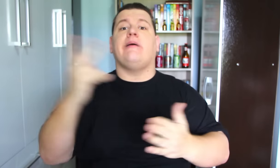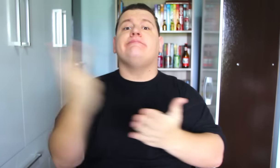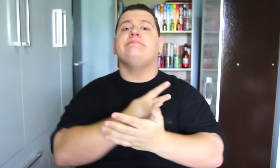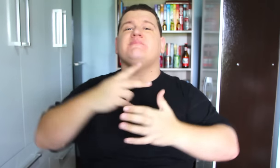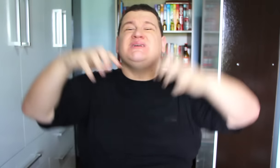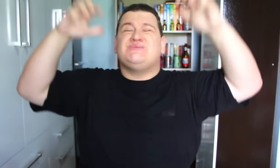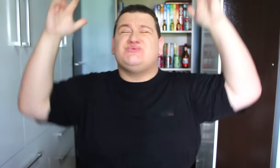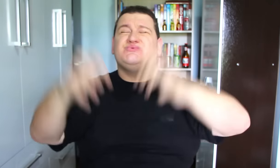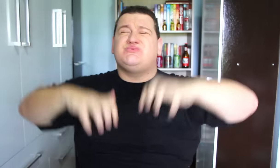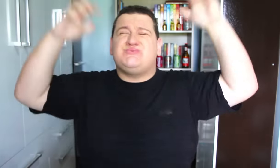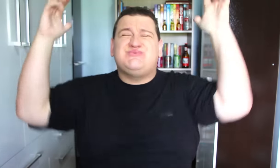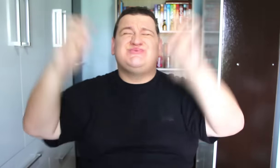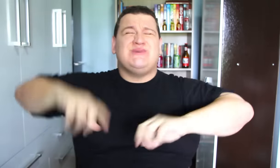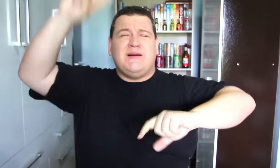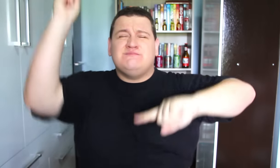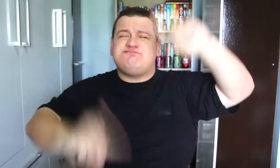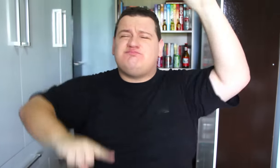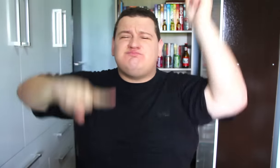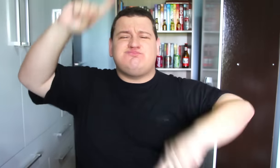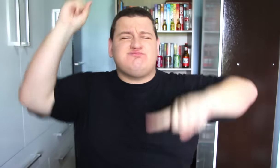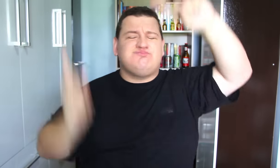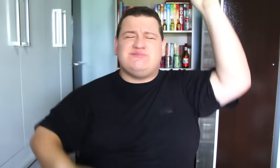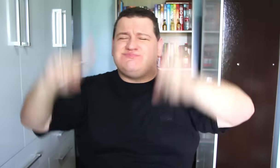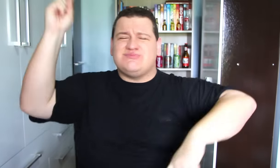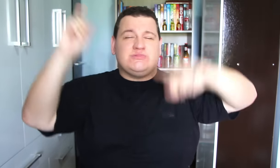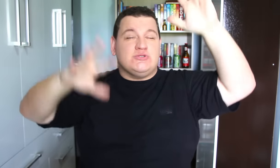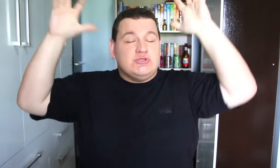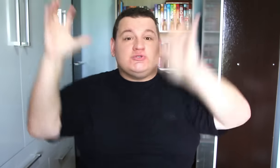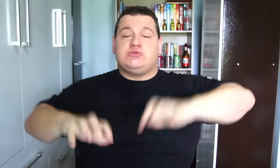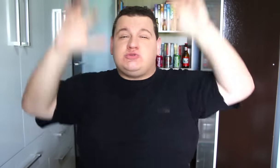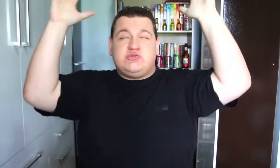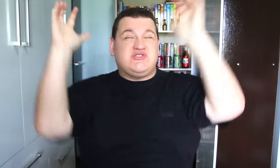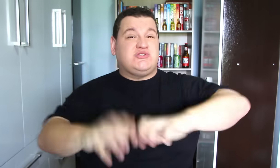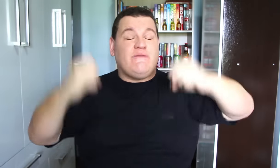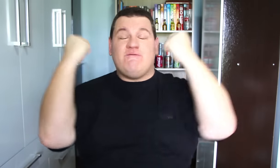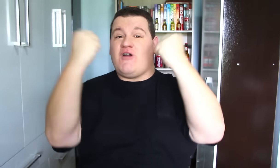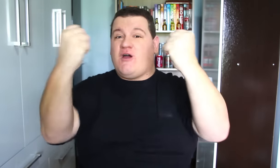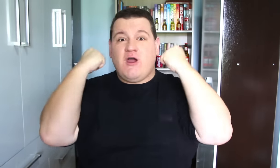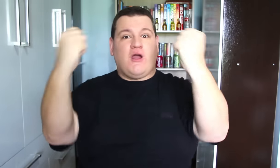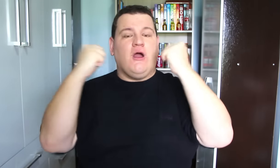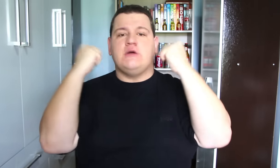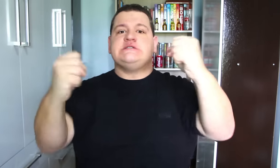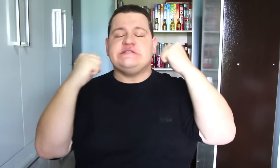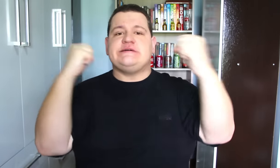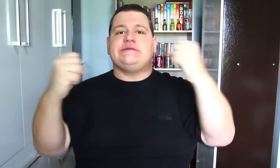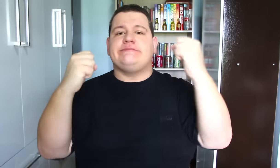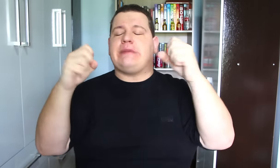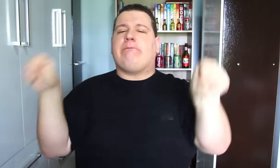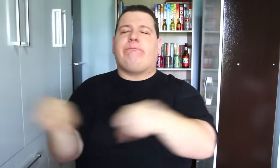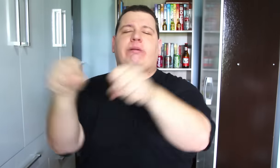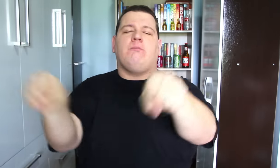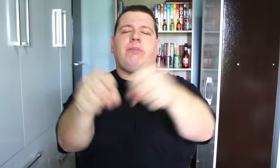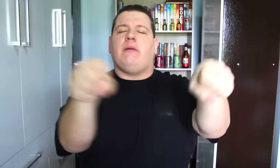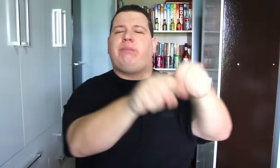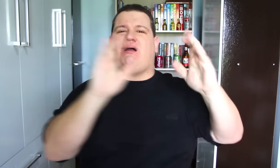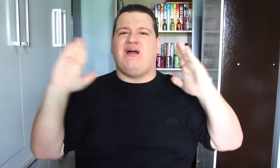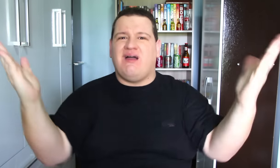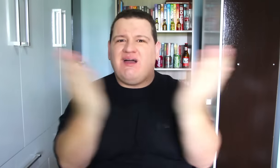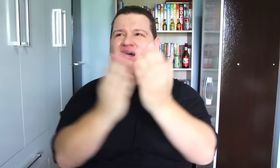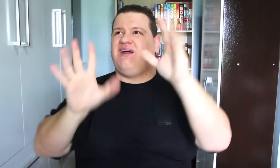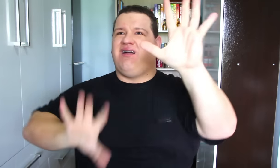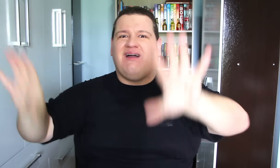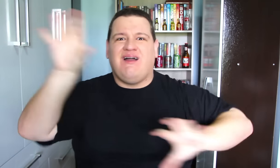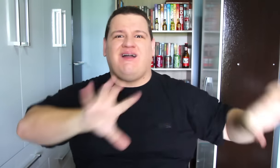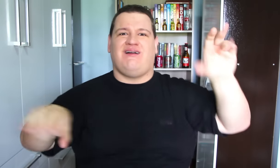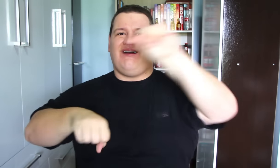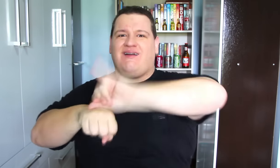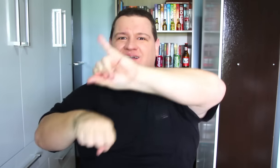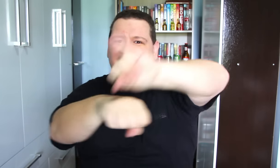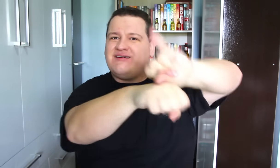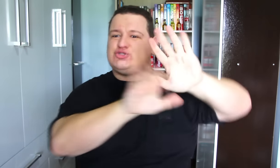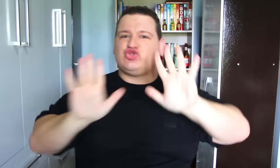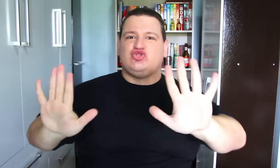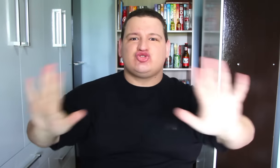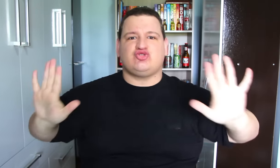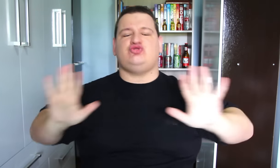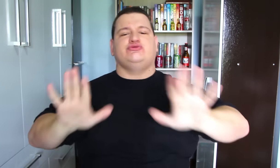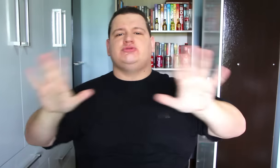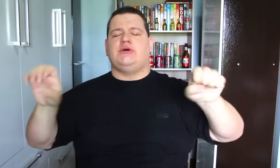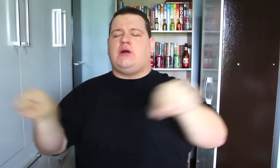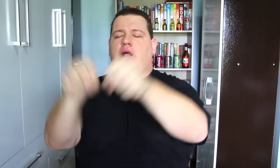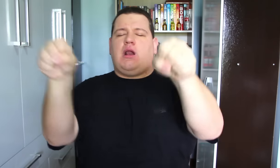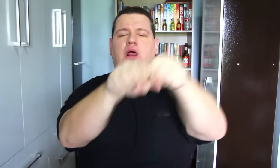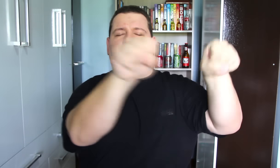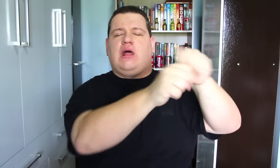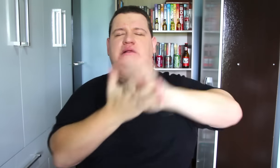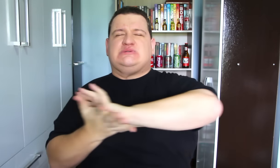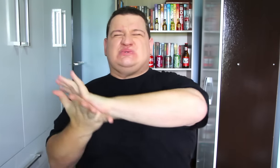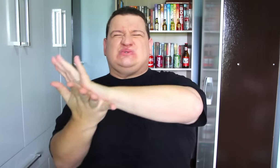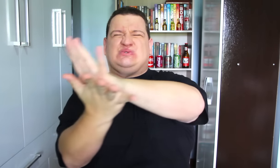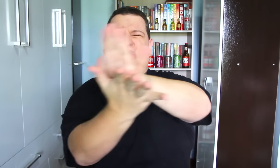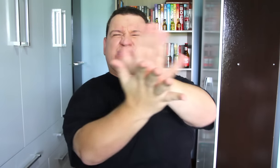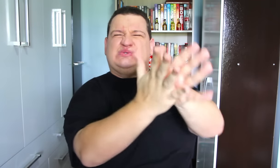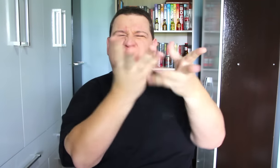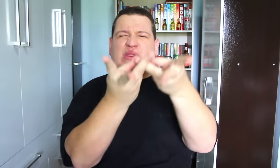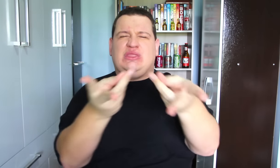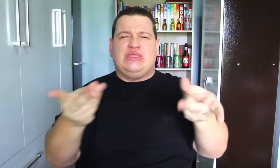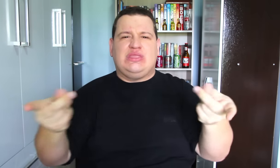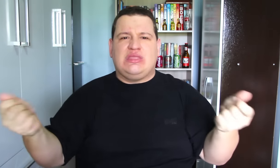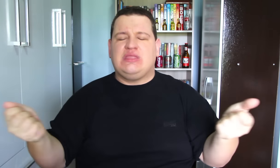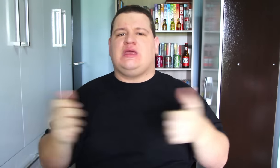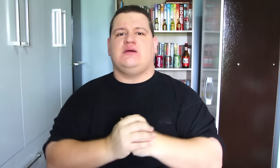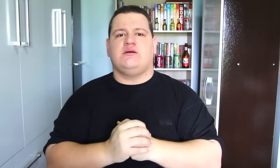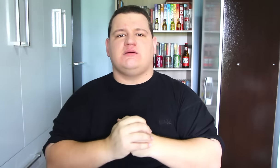Houve uma tempestade tão forte que acabou destruindo o cenário.